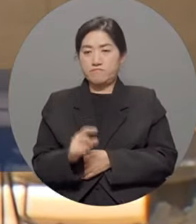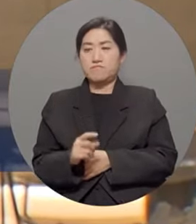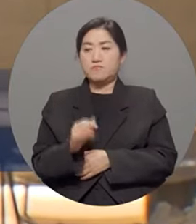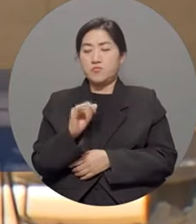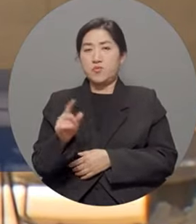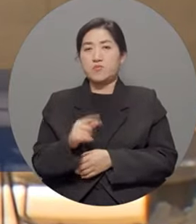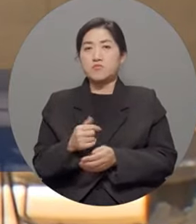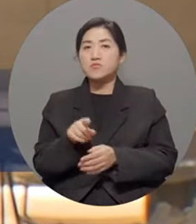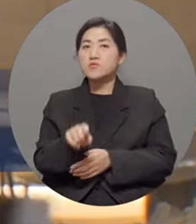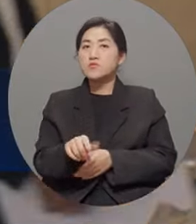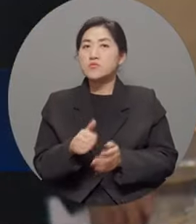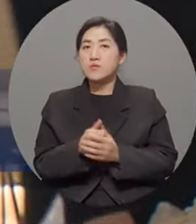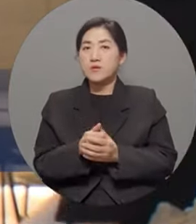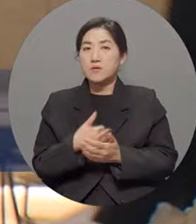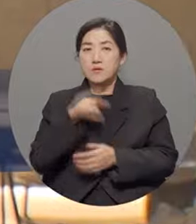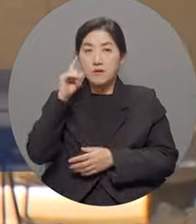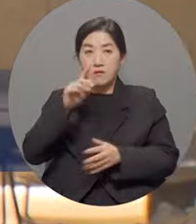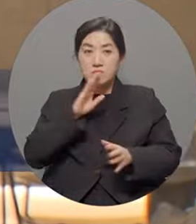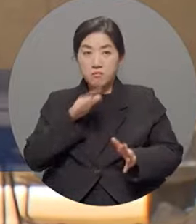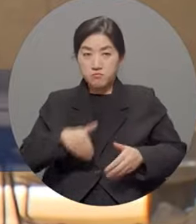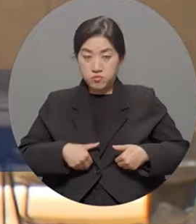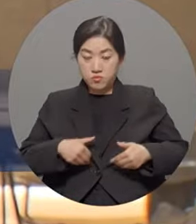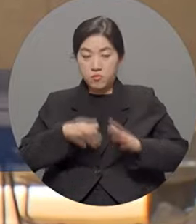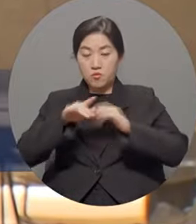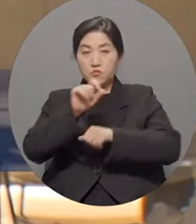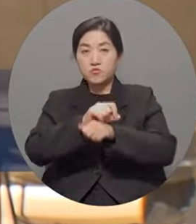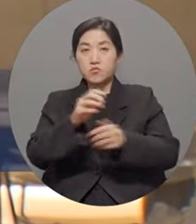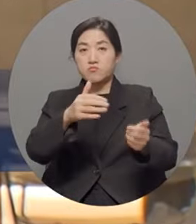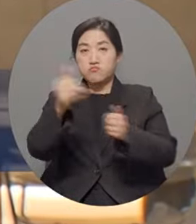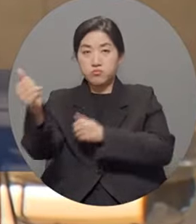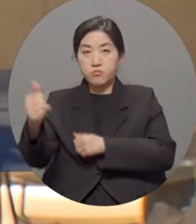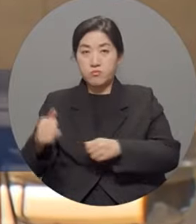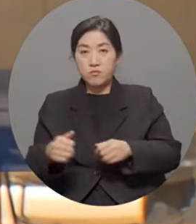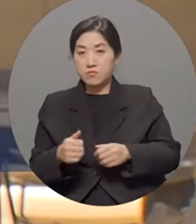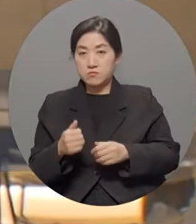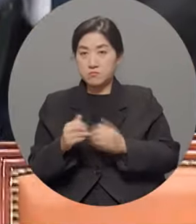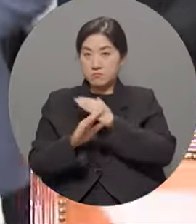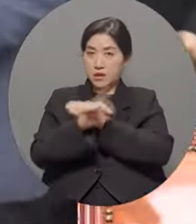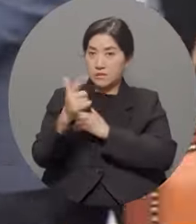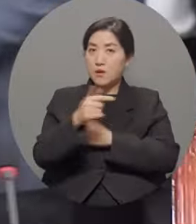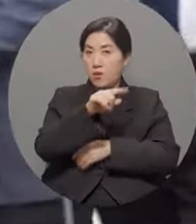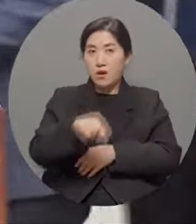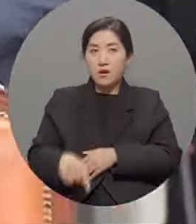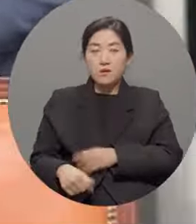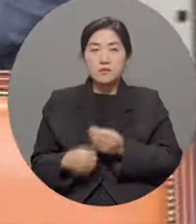그분이 지금 내일이라도 정말 필요하다면 공수처에서 부르면 안 들어올 것 같지 않은데요?